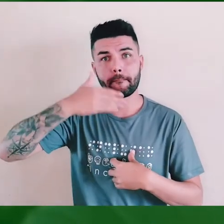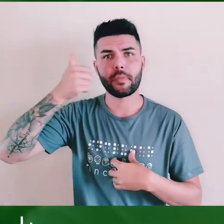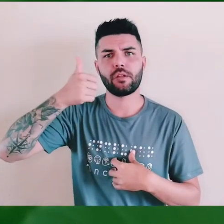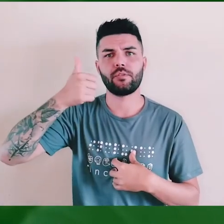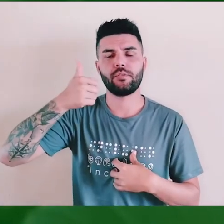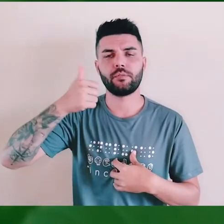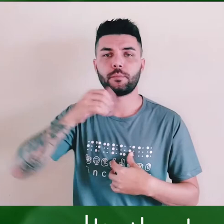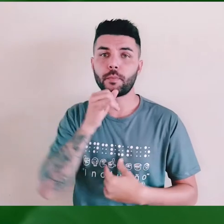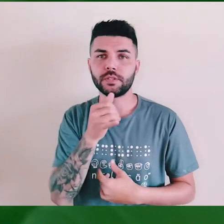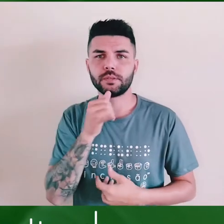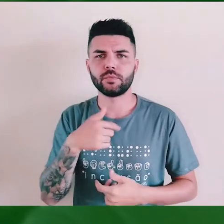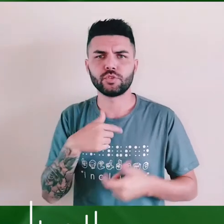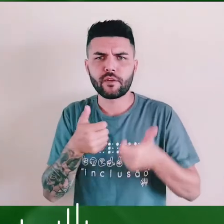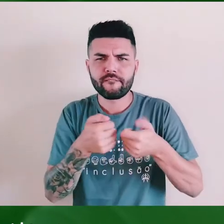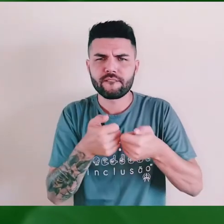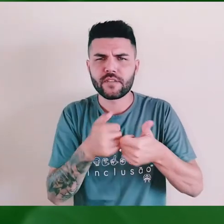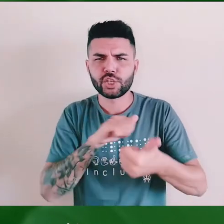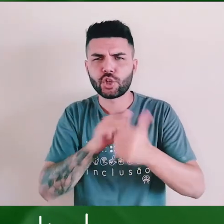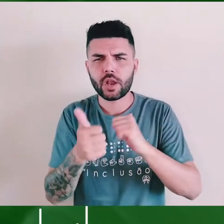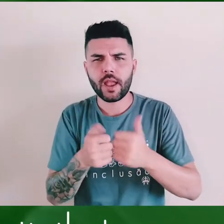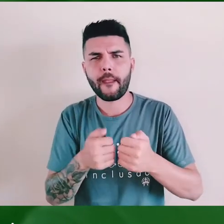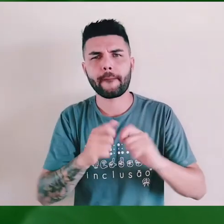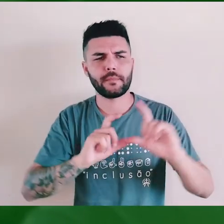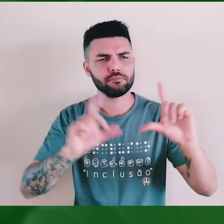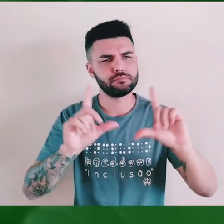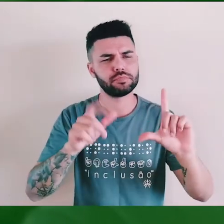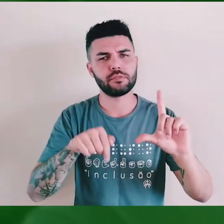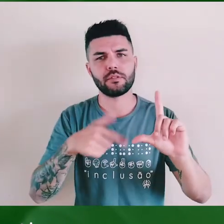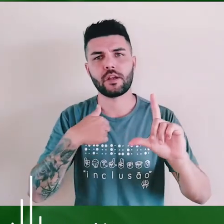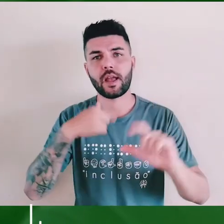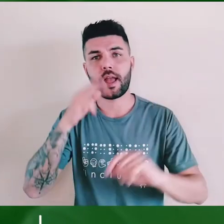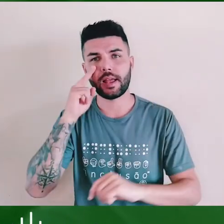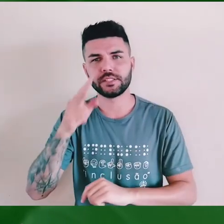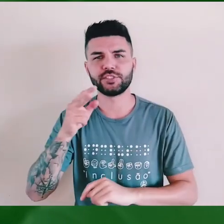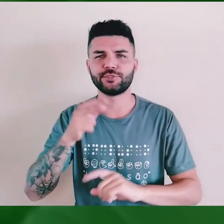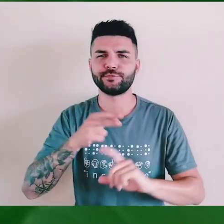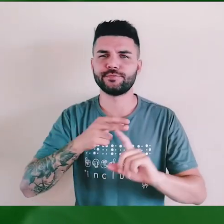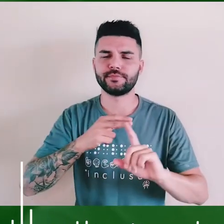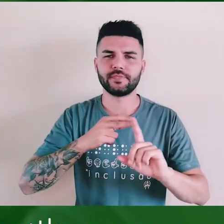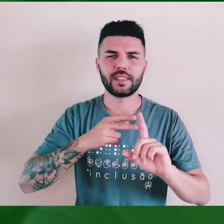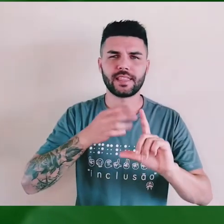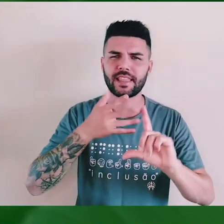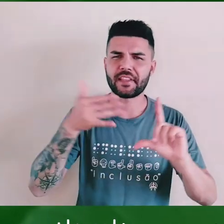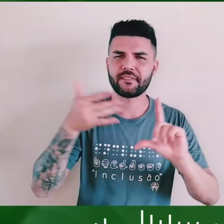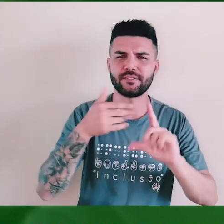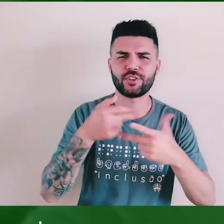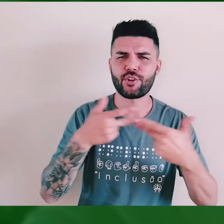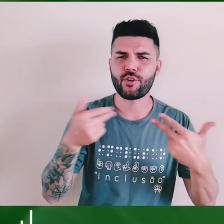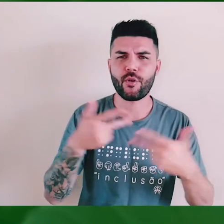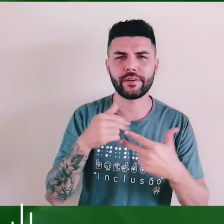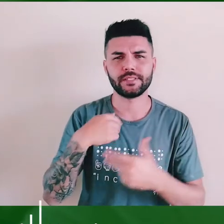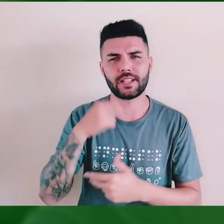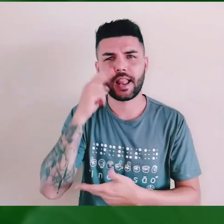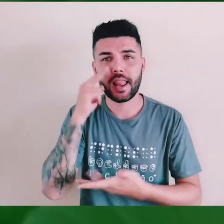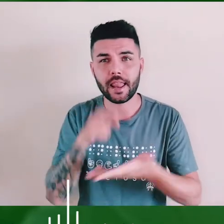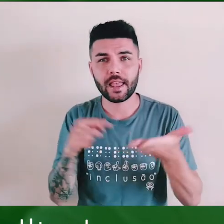jogo vídeogame, jogo FIFA, assisto uma série, leio um livro, coisas que fazem esquecer dessa